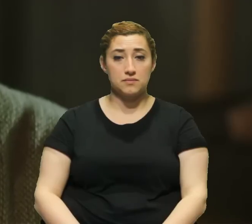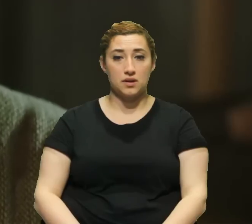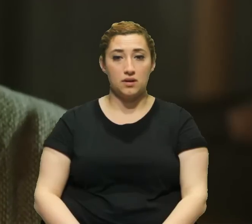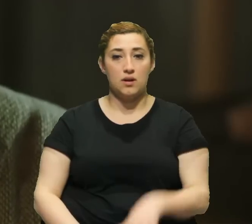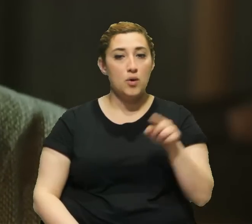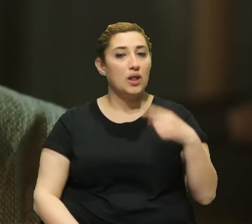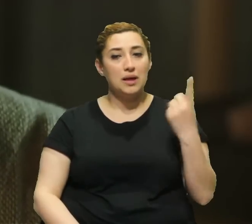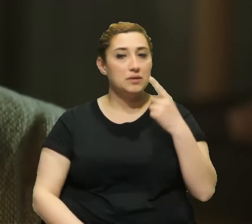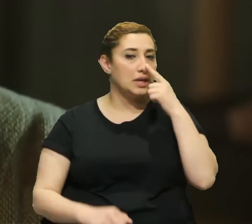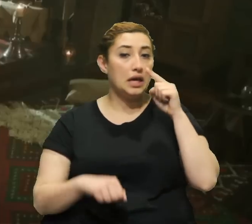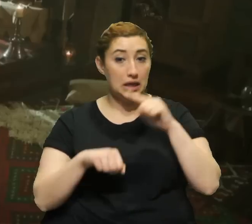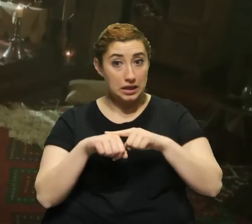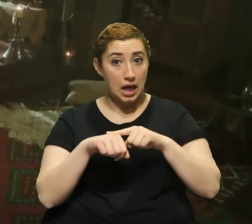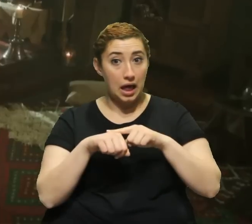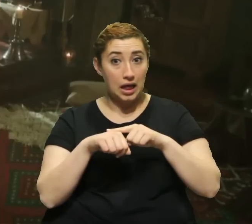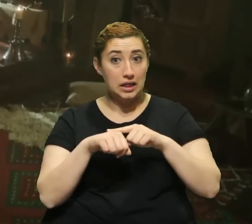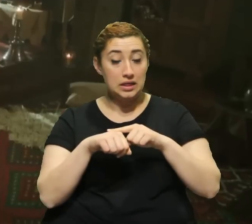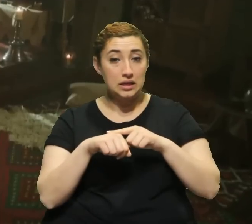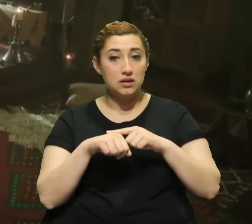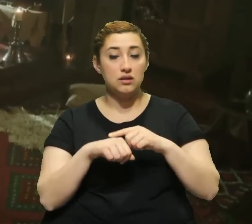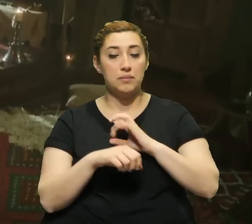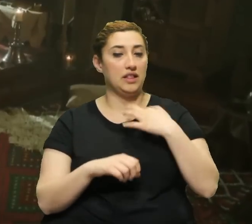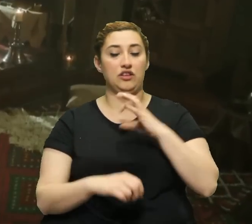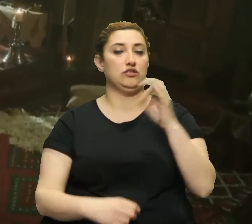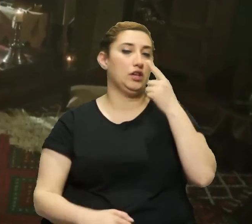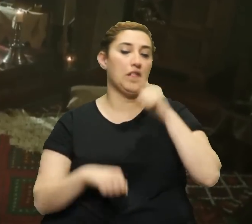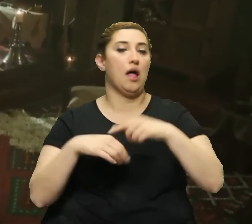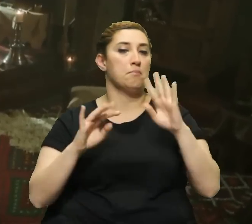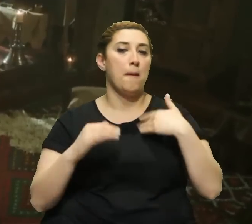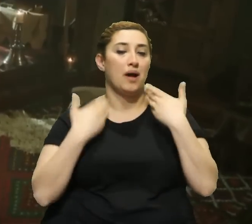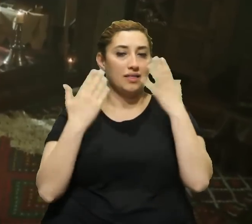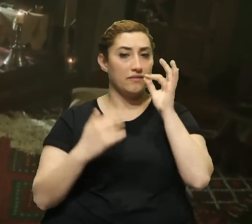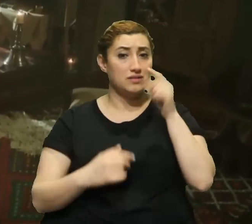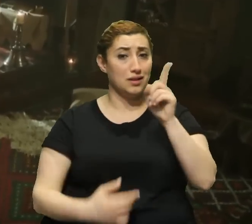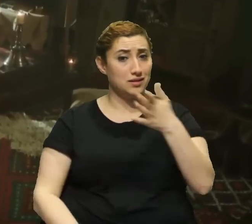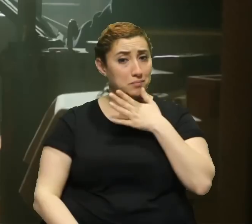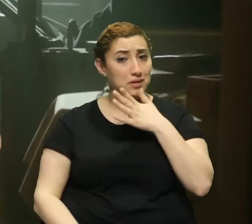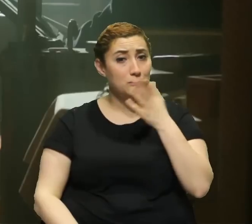Böyle bir şeye inandığına inanamamıştı Kadı Efendi. Sen de bilirsin.